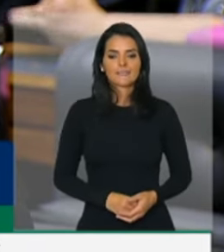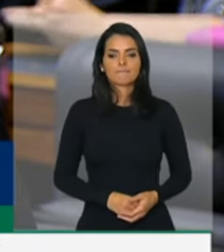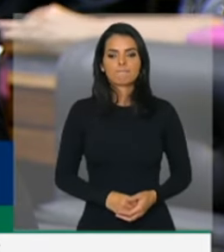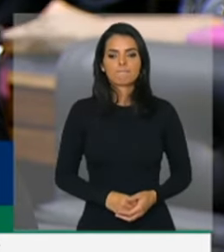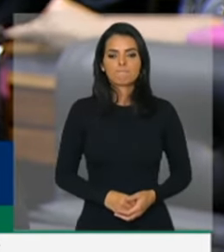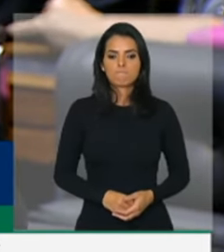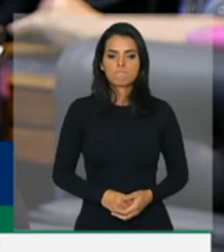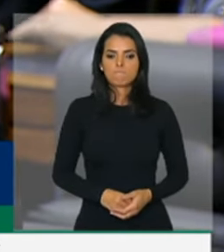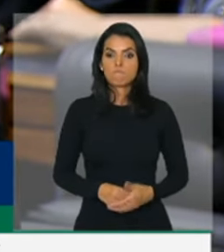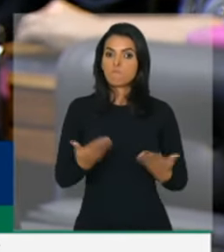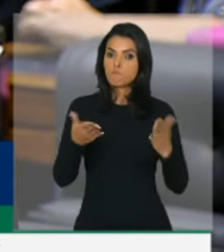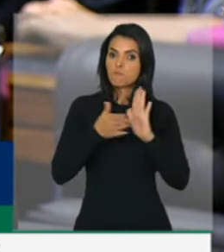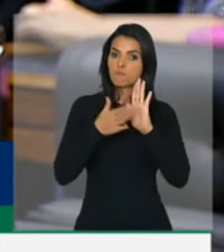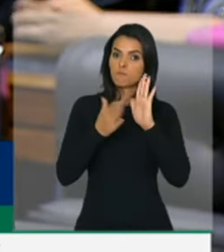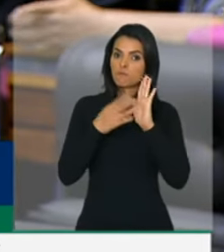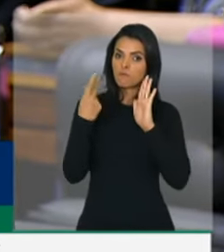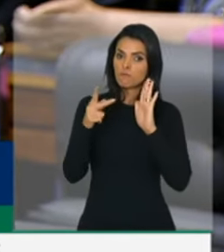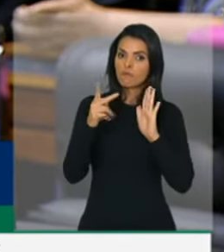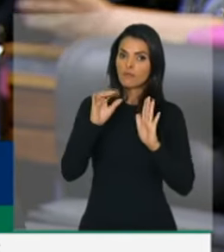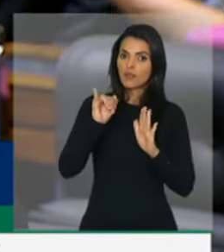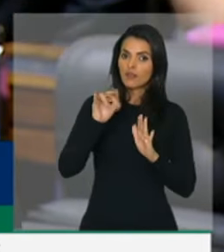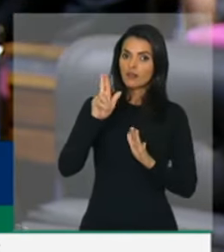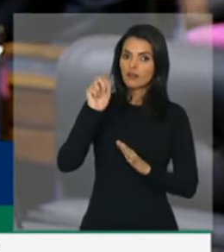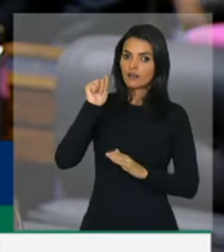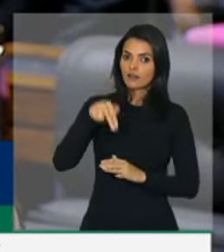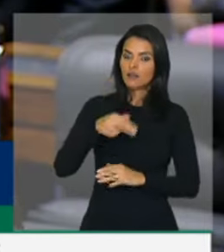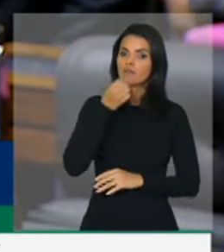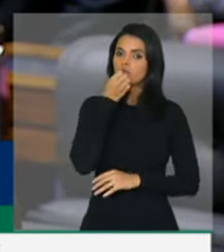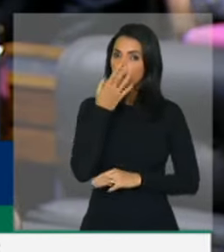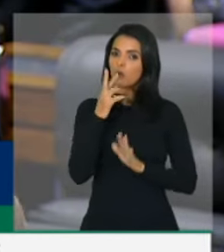TAMANHO, SE TROUXEMOS PARA O VALOR DA TABELA SUS INVIABILIZA O PROJETO QUE COM